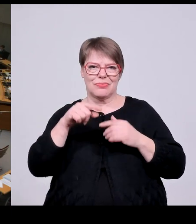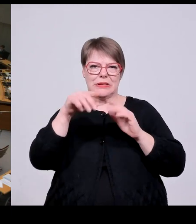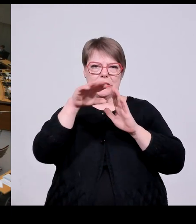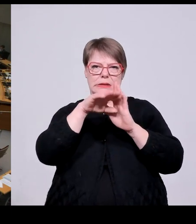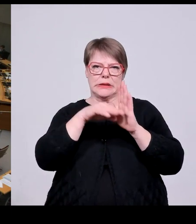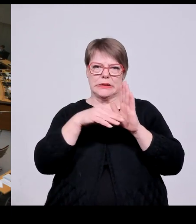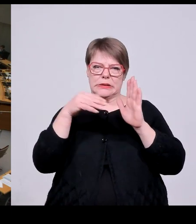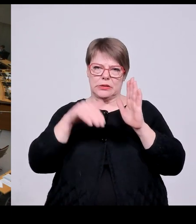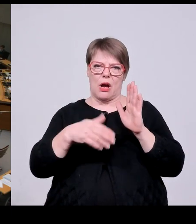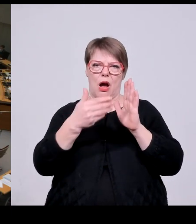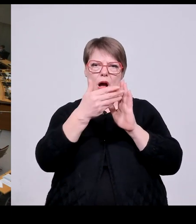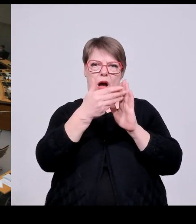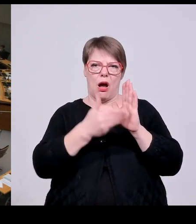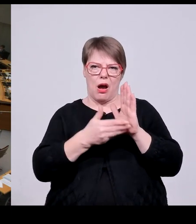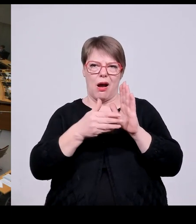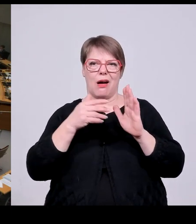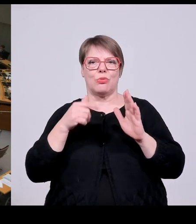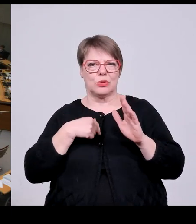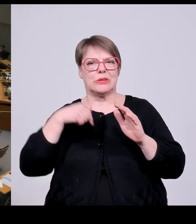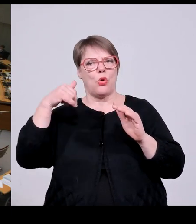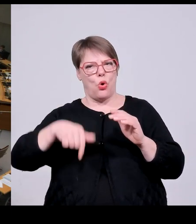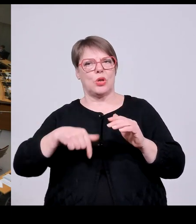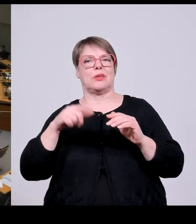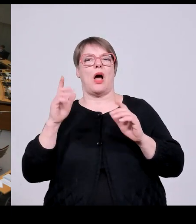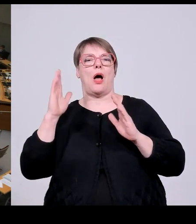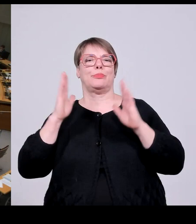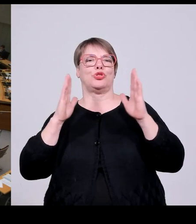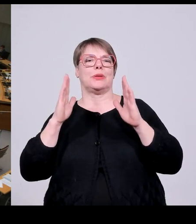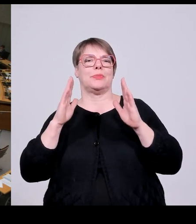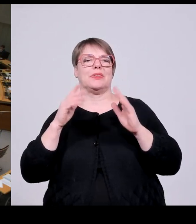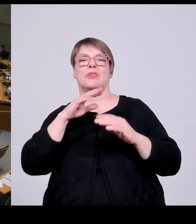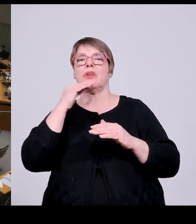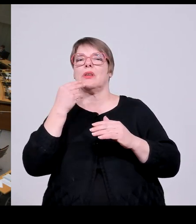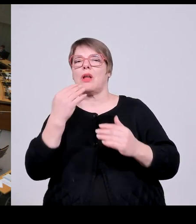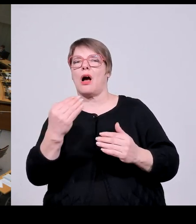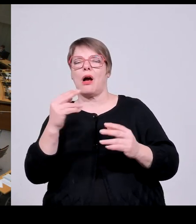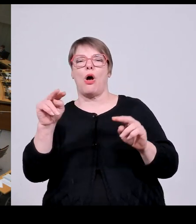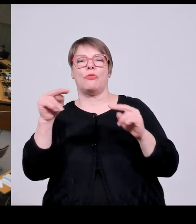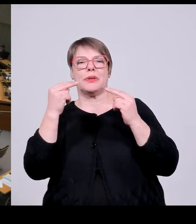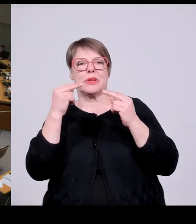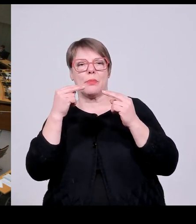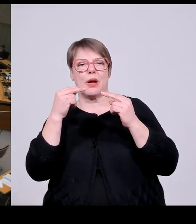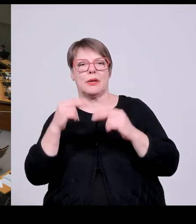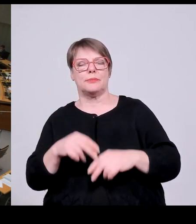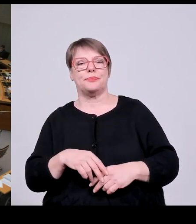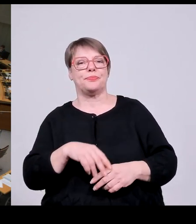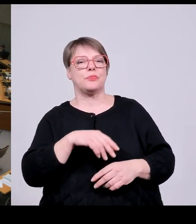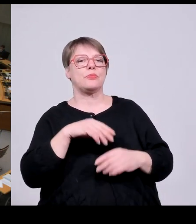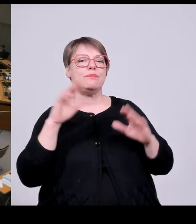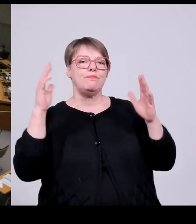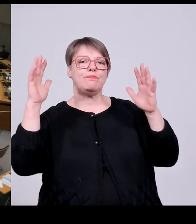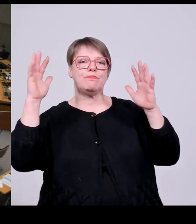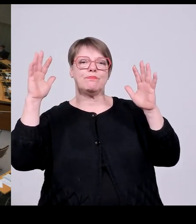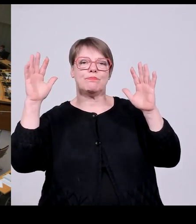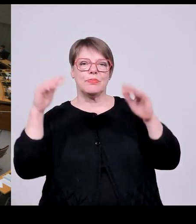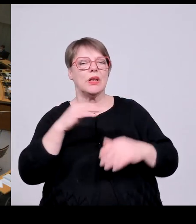(Rednerwechsel) Frau Präsidentin, meine Damen und Herren! Es ist viel darüber geredet worden, wir haben auch schon einmal hier im Parlament über